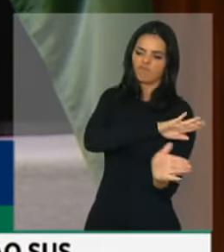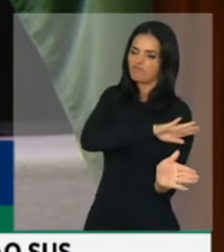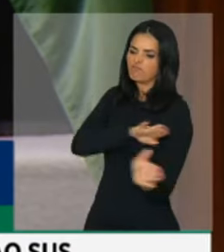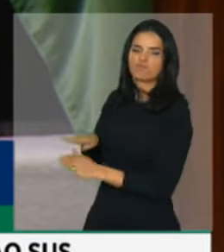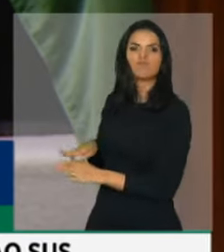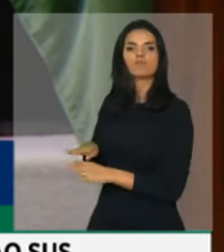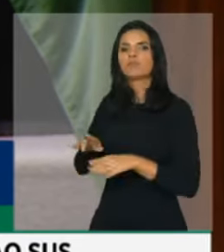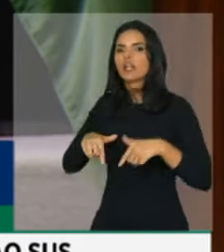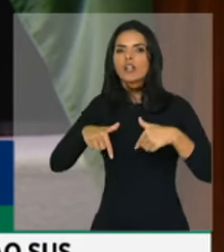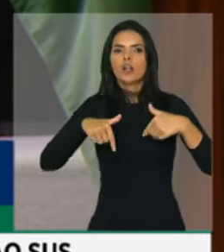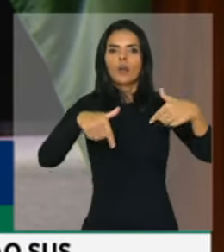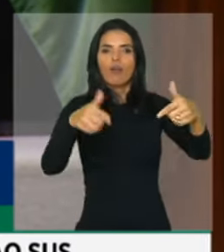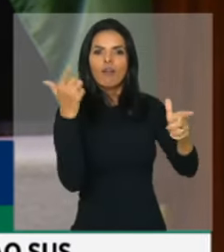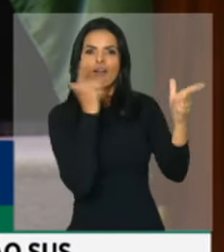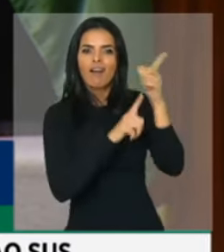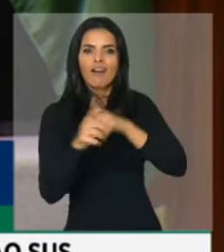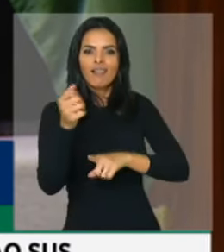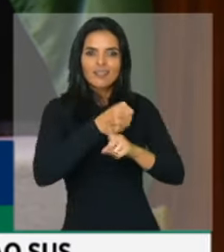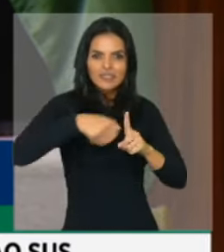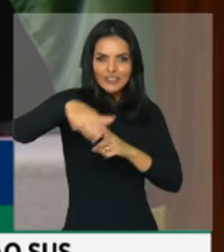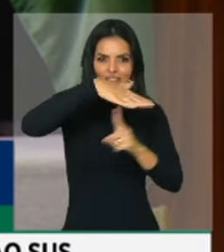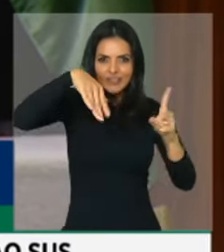MILITAR E DAR INÍCIO ÀS CONQUISTAS SOCIAIS NO BRASIL. NO GOVERNO DO PRESIDENTE